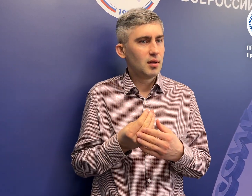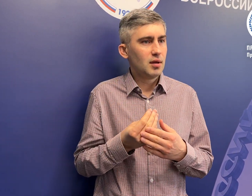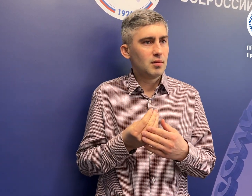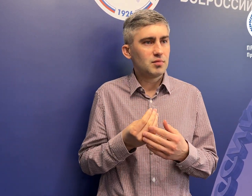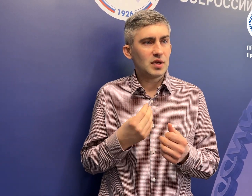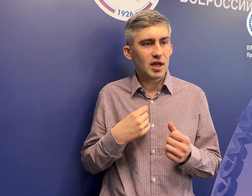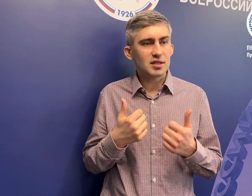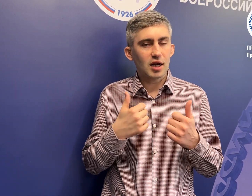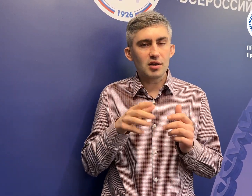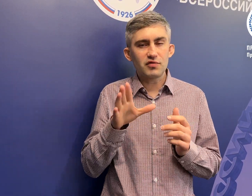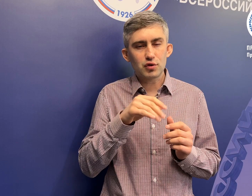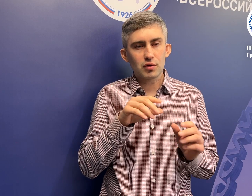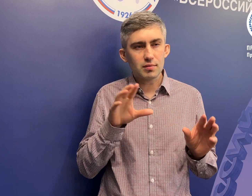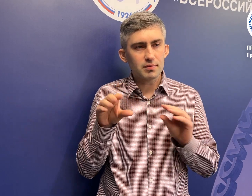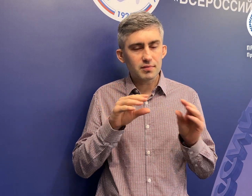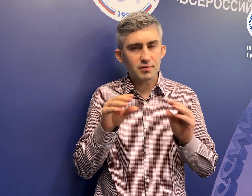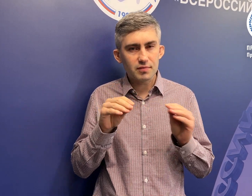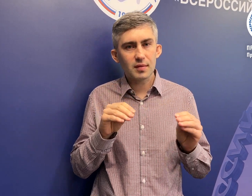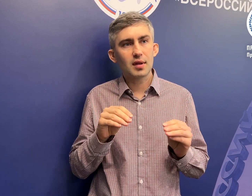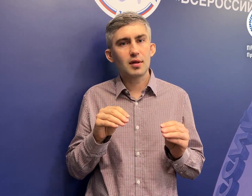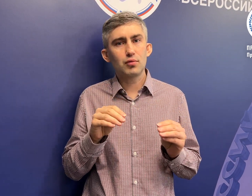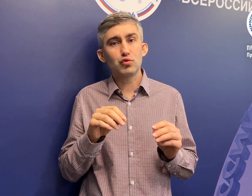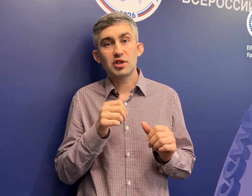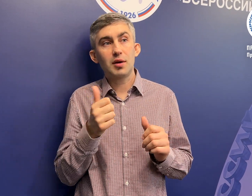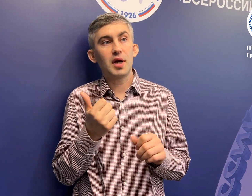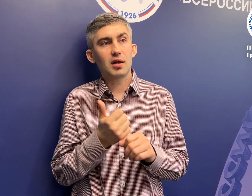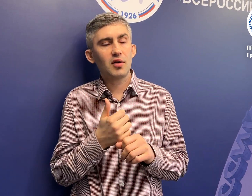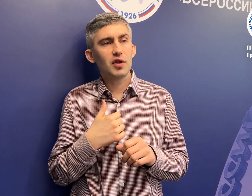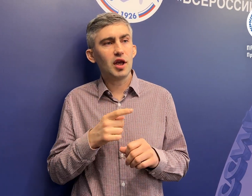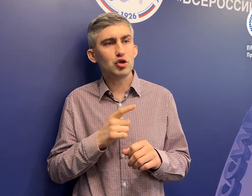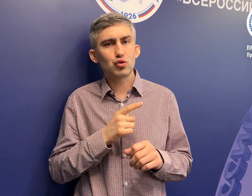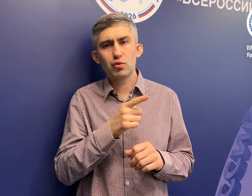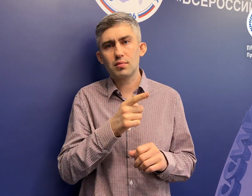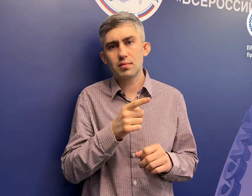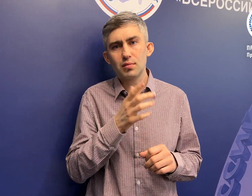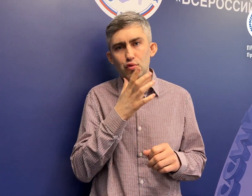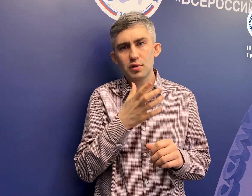Я стараюсь все впитывать в себя.